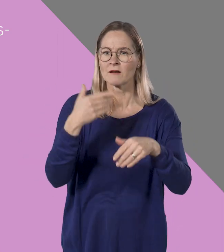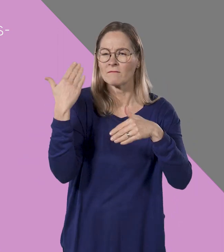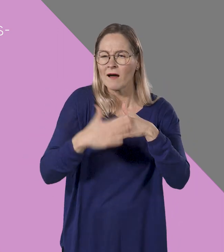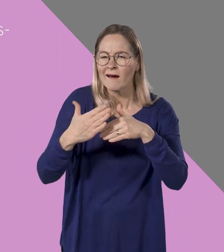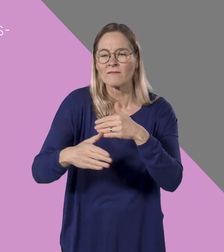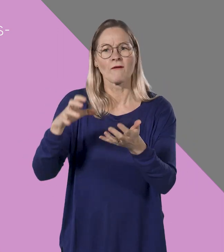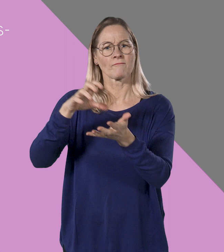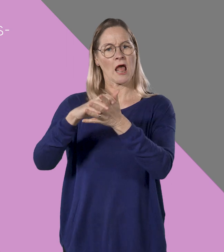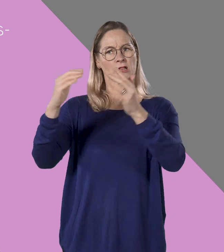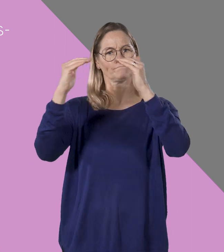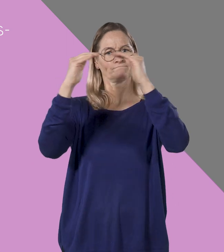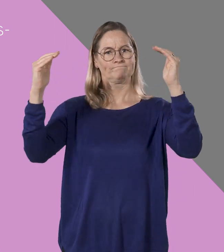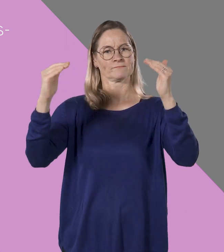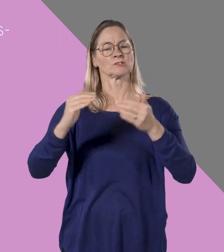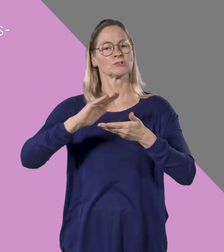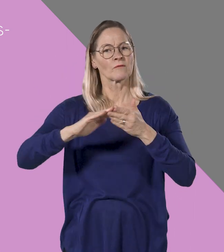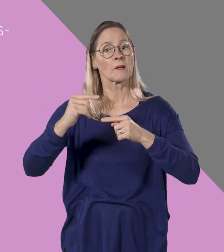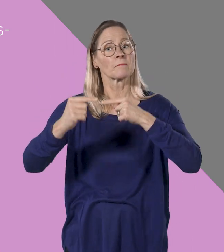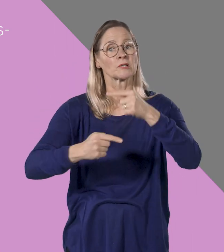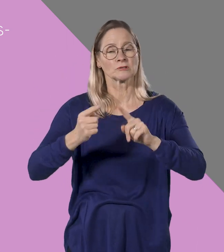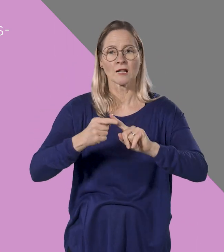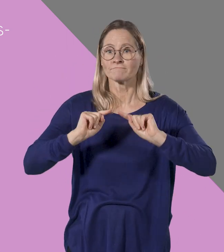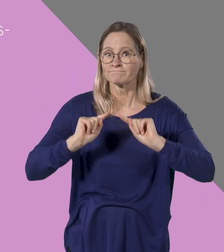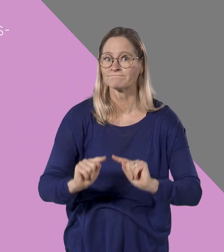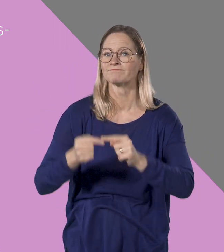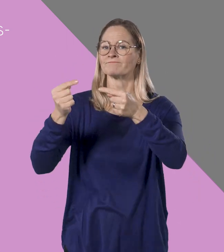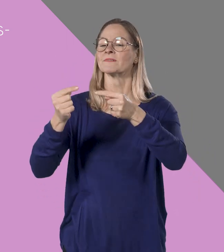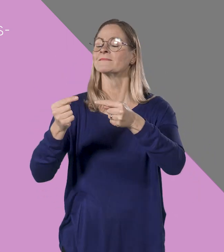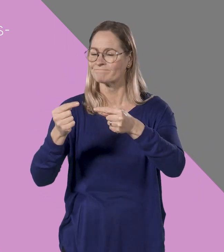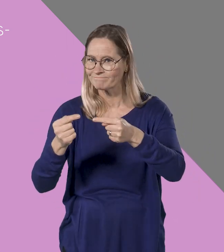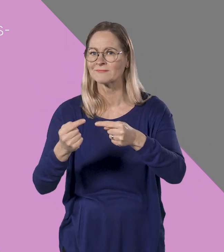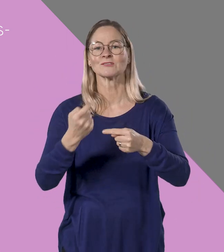valmistelemaan valtiollisen sovintoprosessin käynnistämistä -